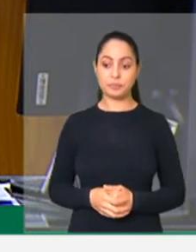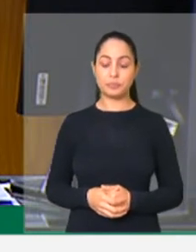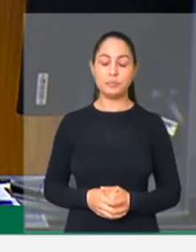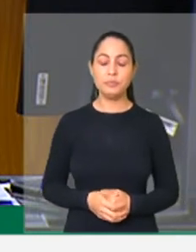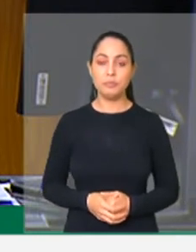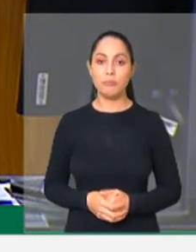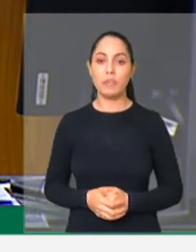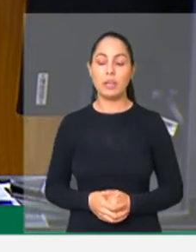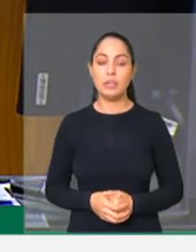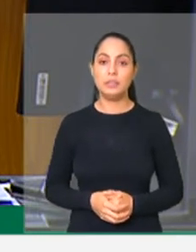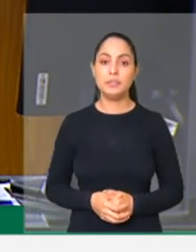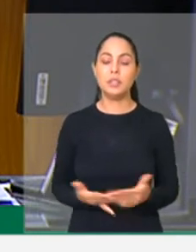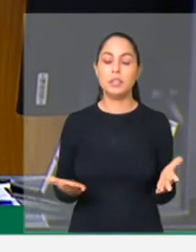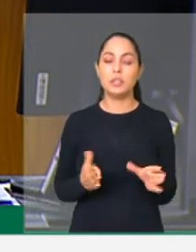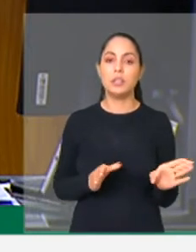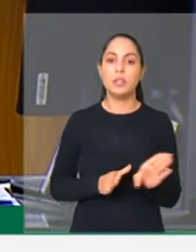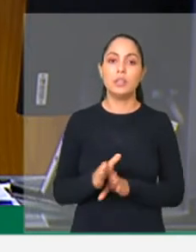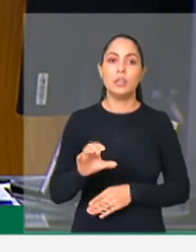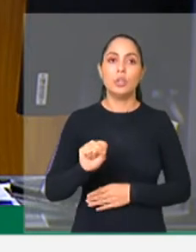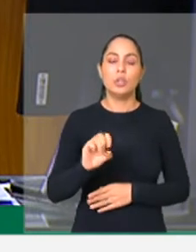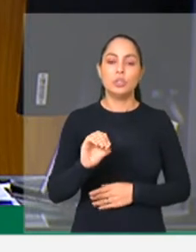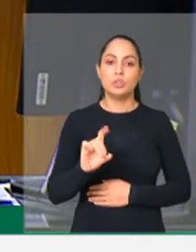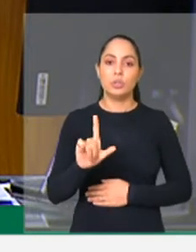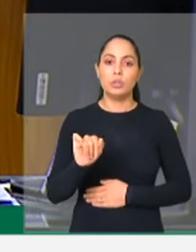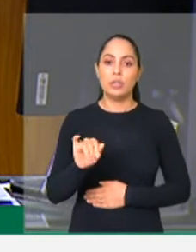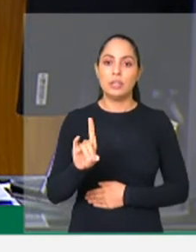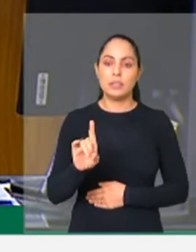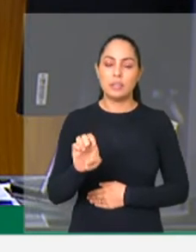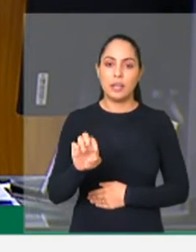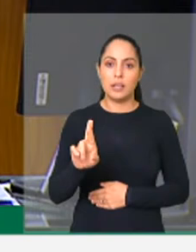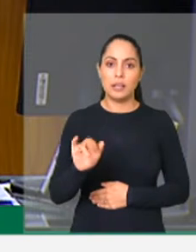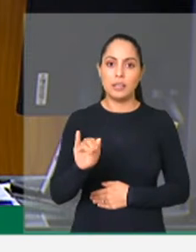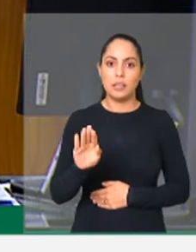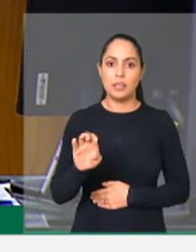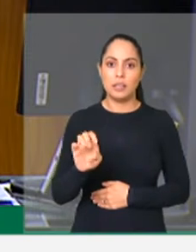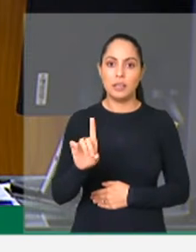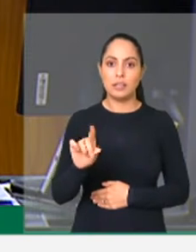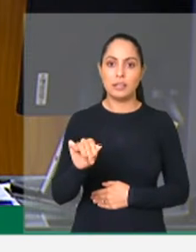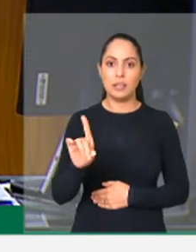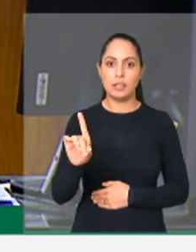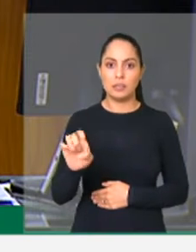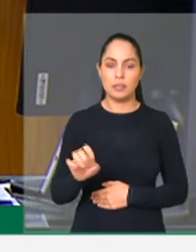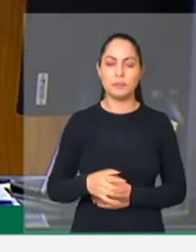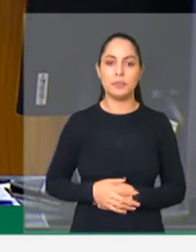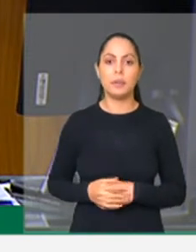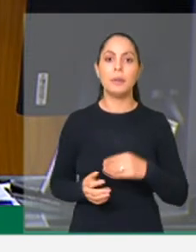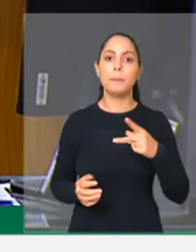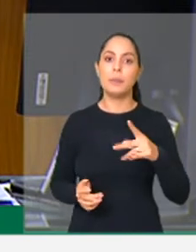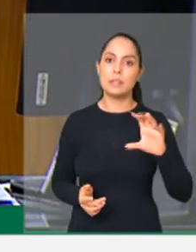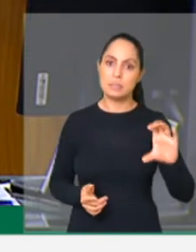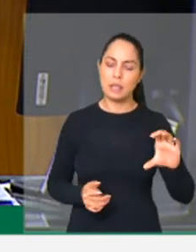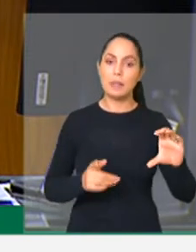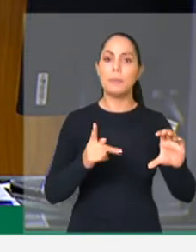BLOCO? COMO ORIENTA O PODEMOS. -- [DEPUTADO]: PODEMOS ORIENTA SIM, PRESIDENTE. -- [PRESIDENTE]: PSOL? [DEPUTADO]: QUANDO PUDER O PT, PRESIDENTE, POR